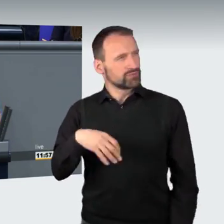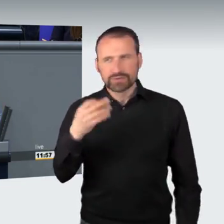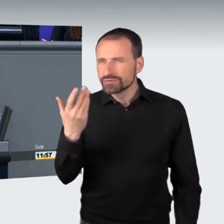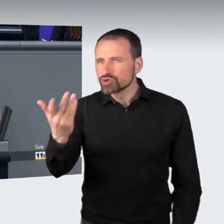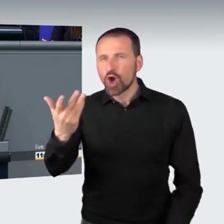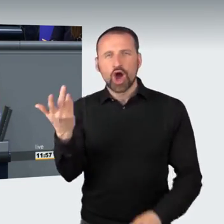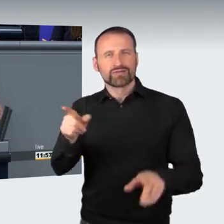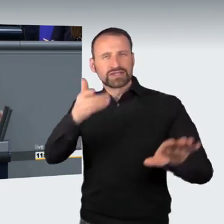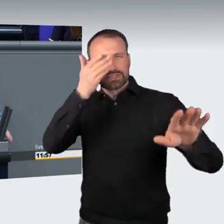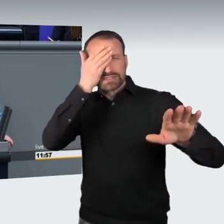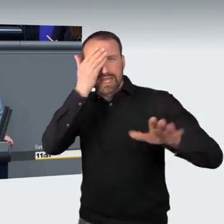müssen wir hier endlich stoppen.